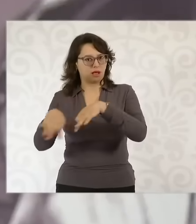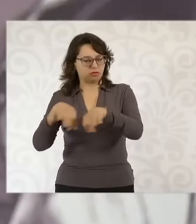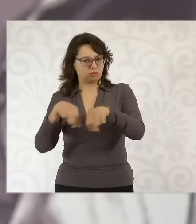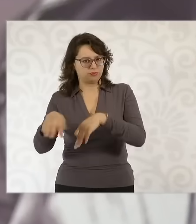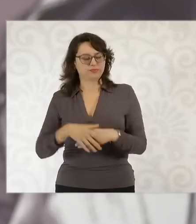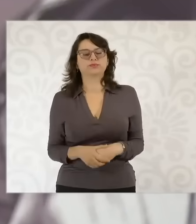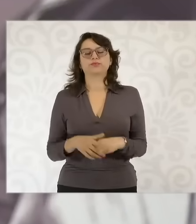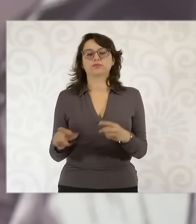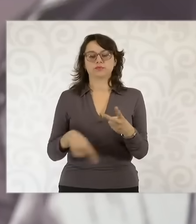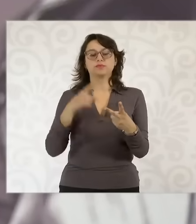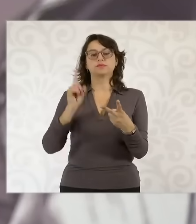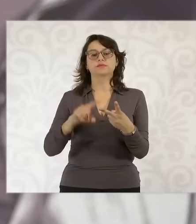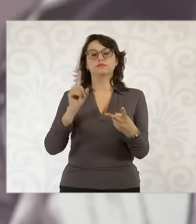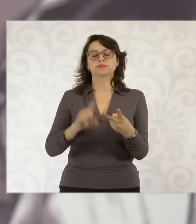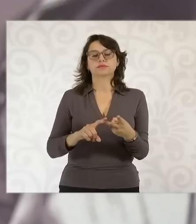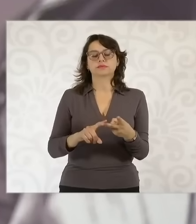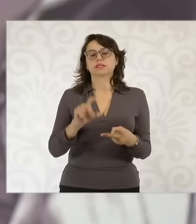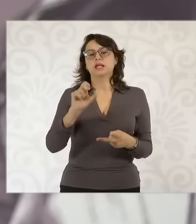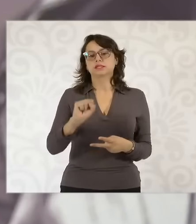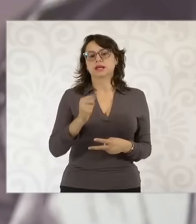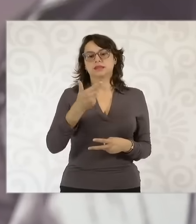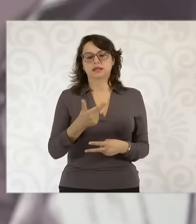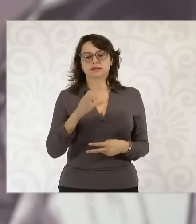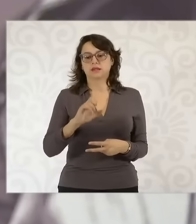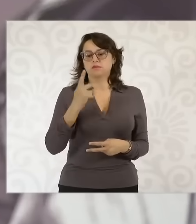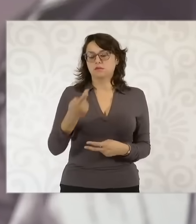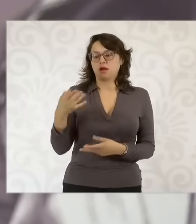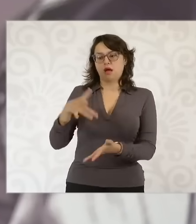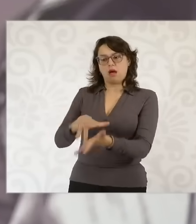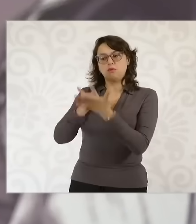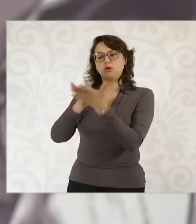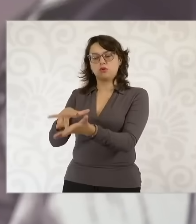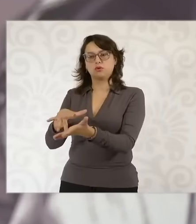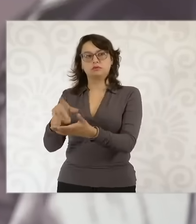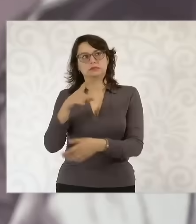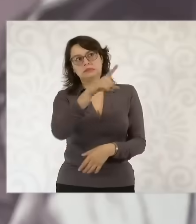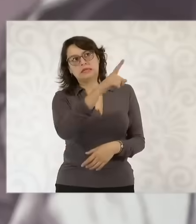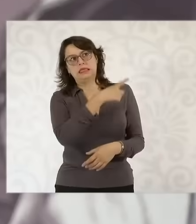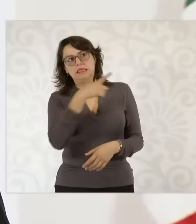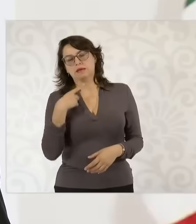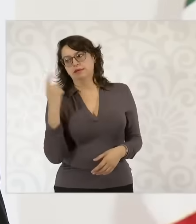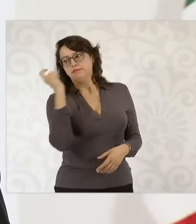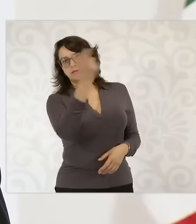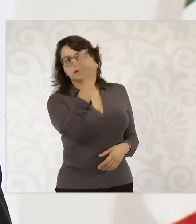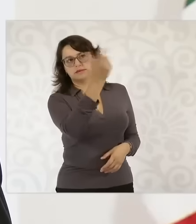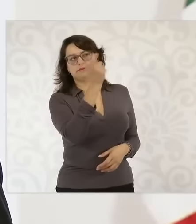es el apoyo de Hacienda para la reducción de la deuda financiera y comercial. Como hemos eh eh